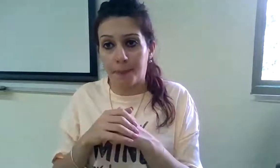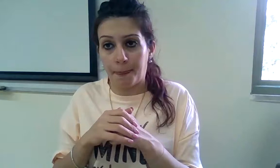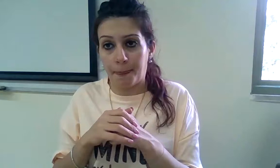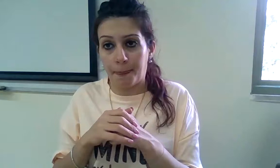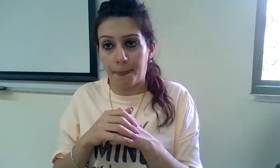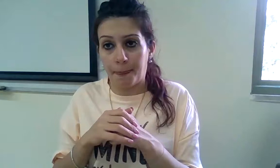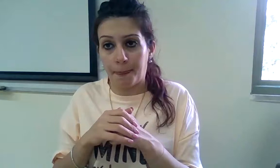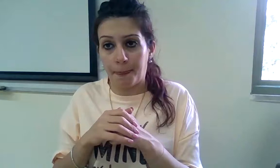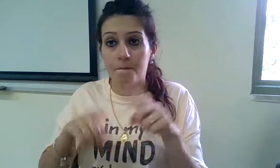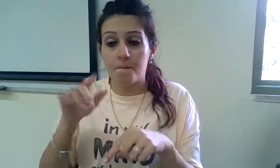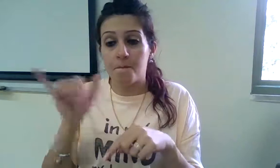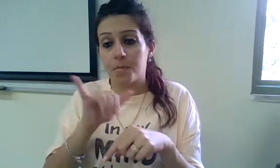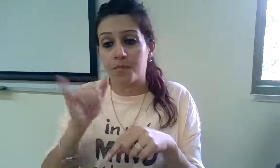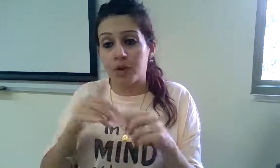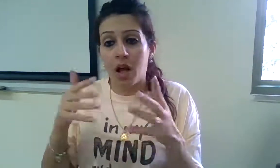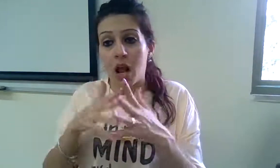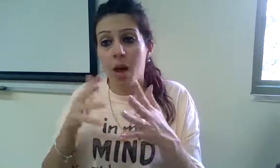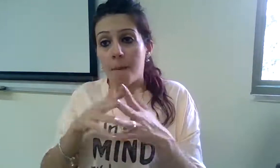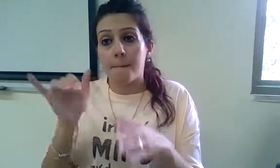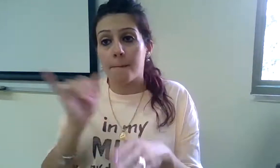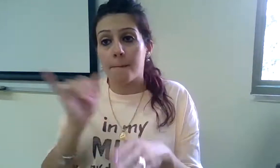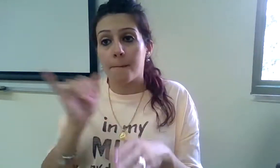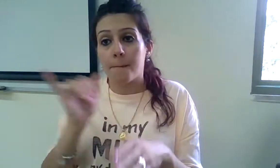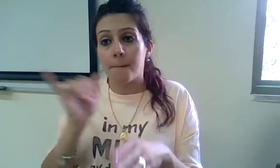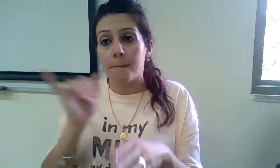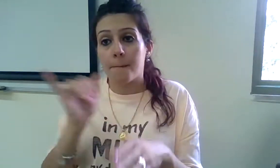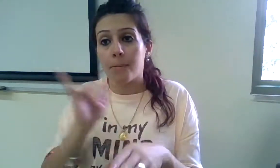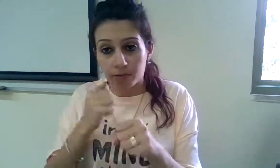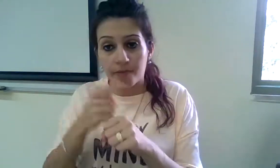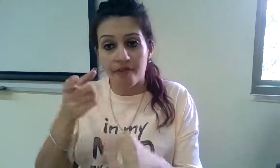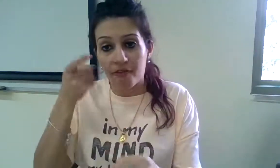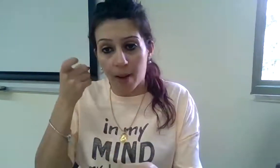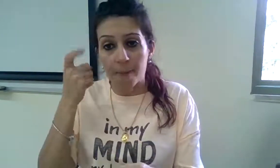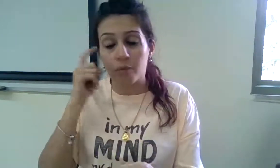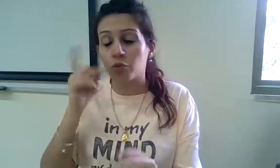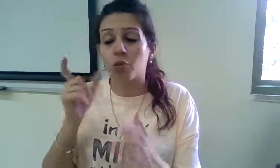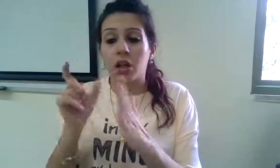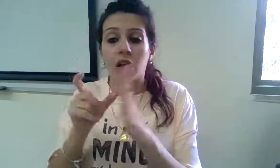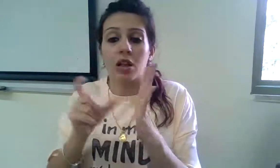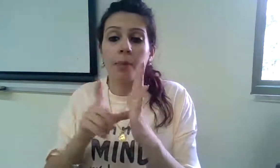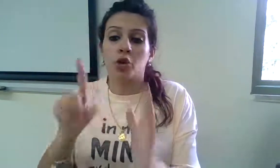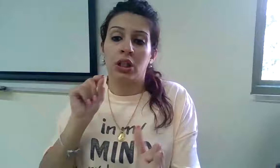تعليمية مختلفة وربما يتم تعذرهم القيام بشيء ما